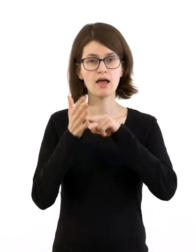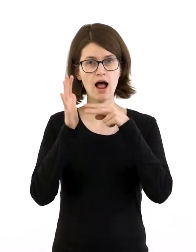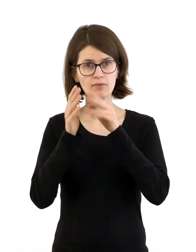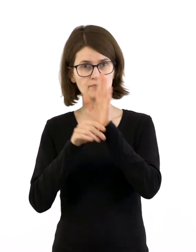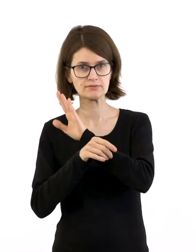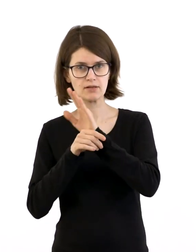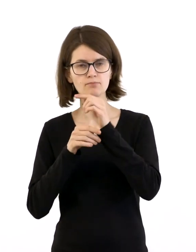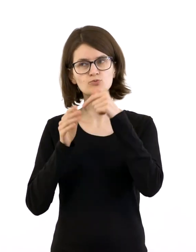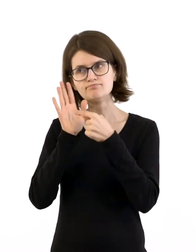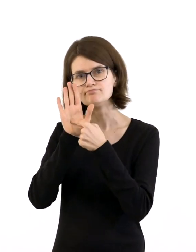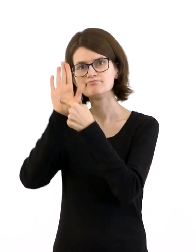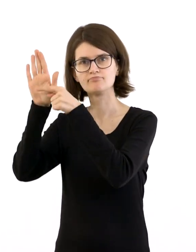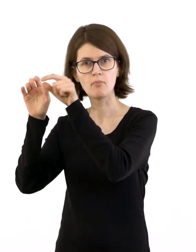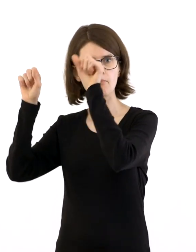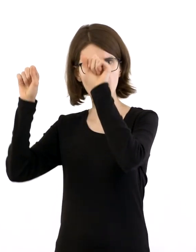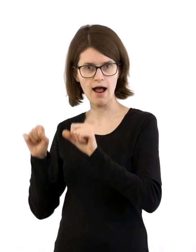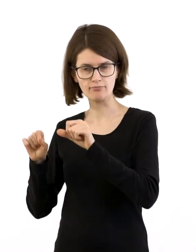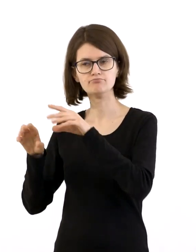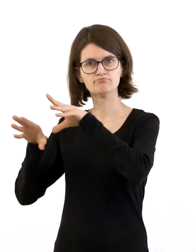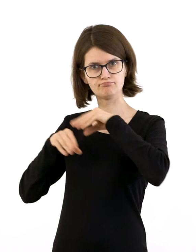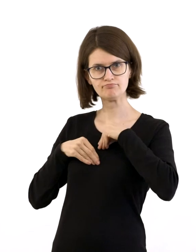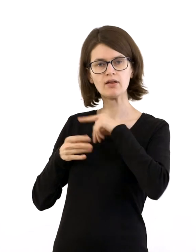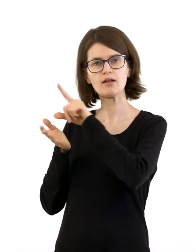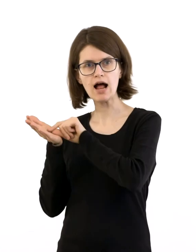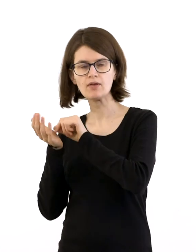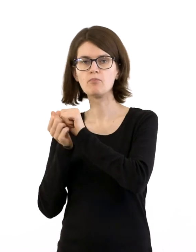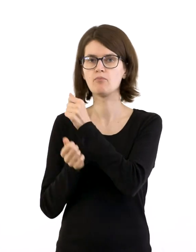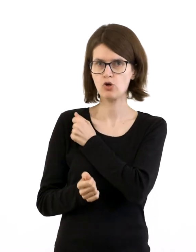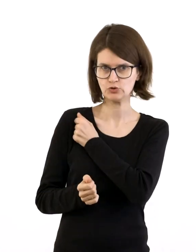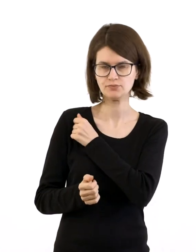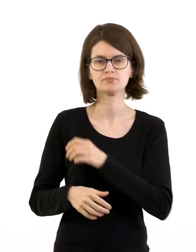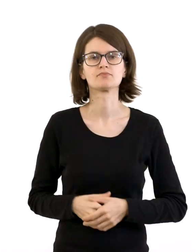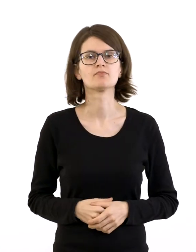Starając się o kredyt czy pożyczkę podmiot będzie go musiał przedstawić instytucji, która daje pieniądze.